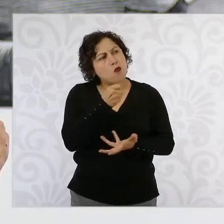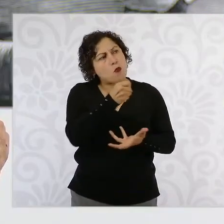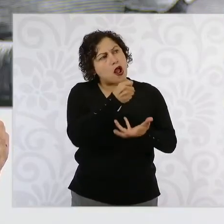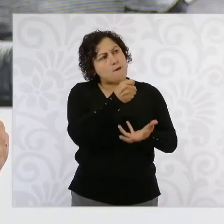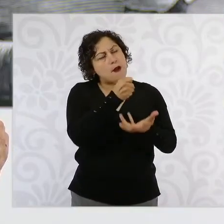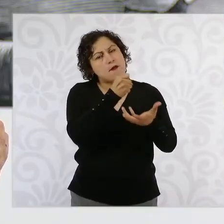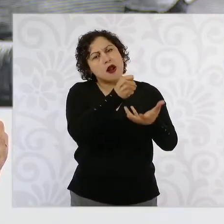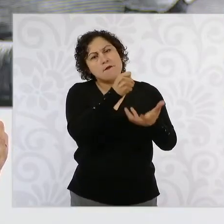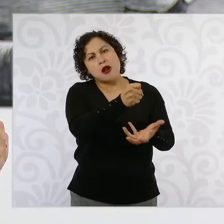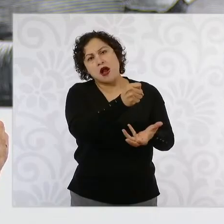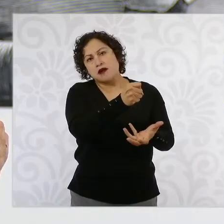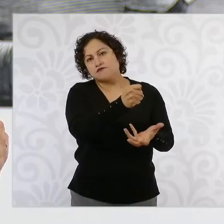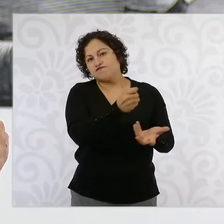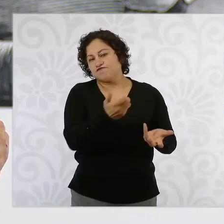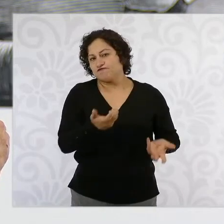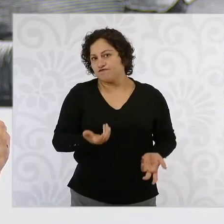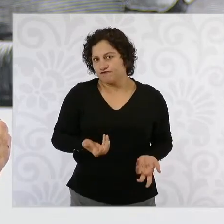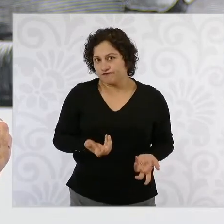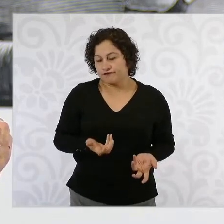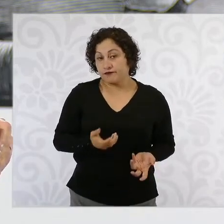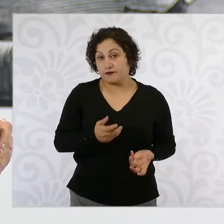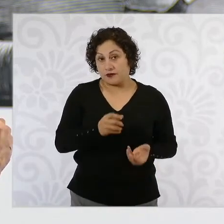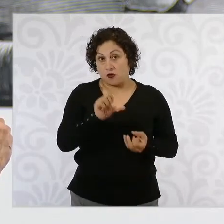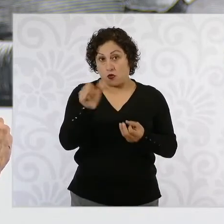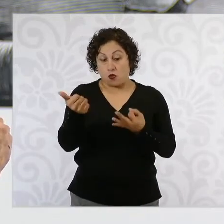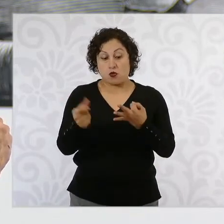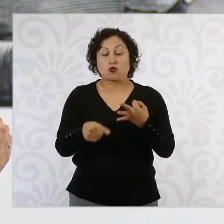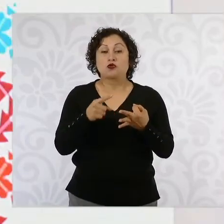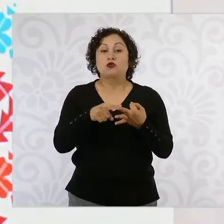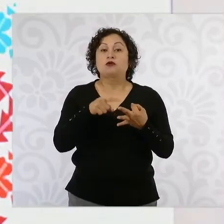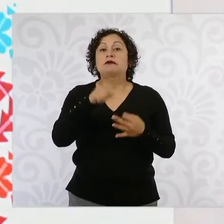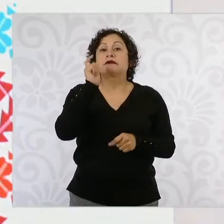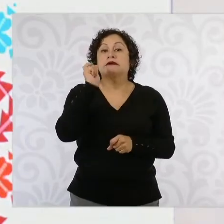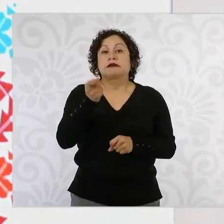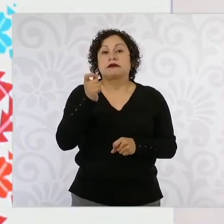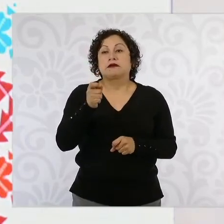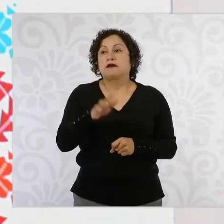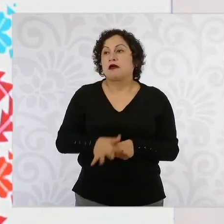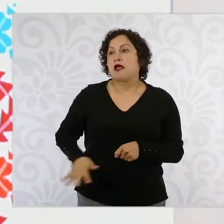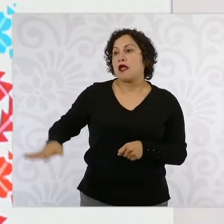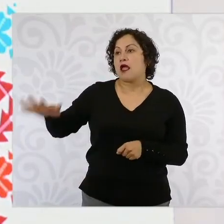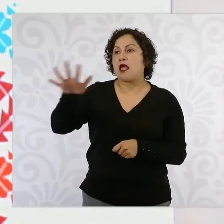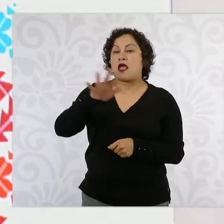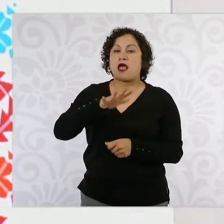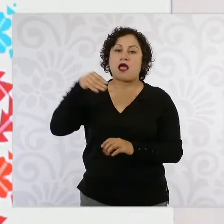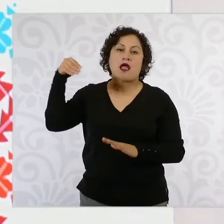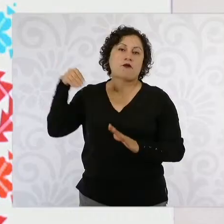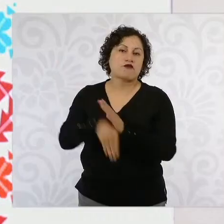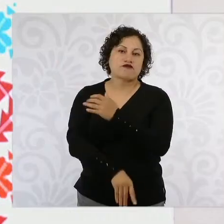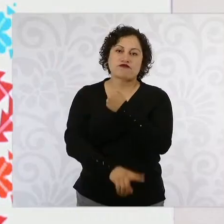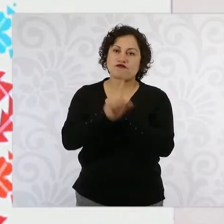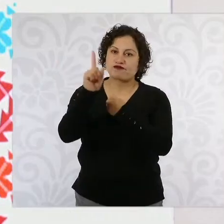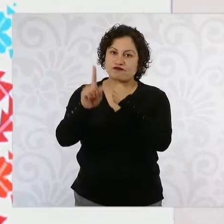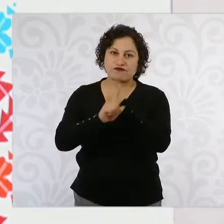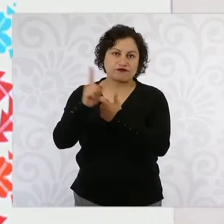el tercero Pues fue la crisis tremenda que se provocó entonces eh se describe muy bien ahí